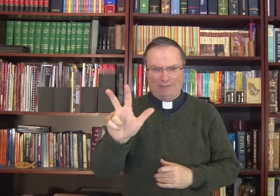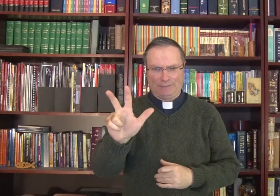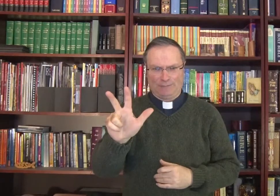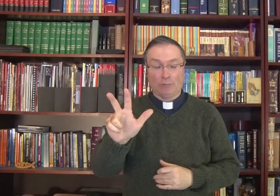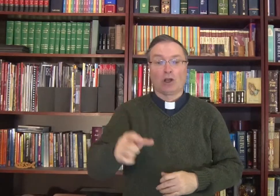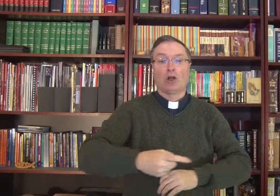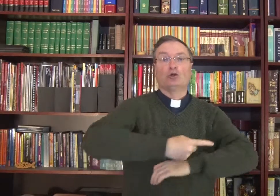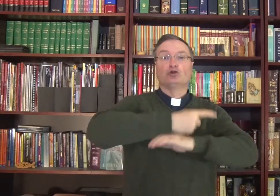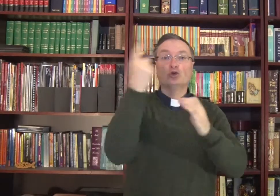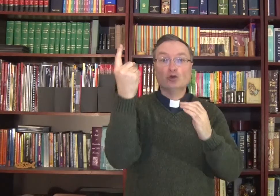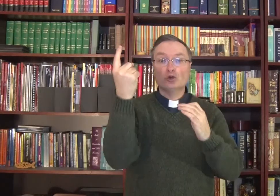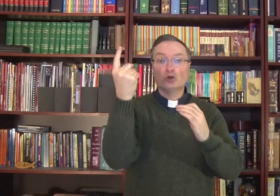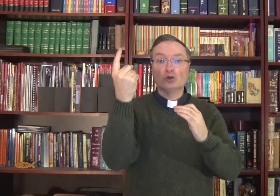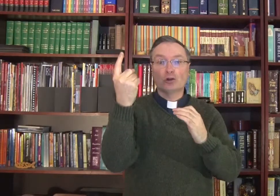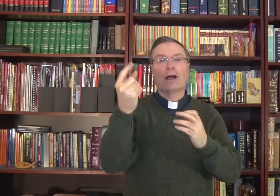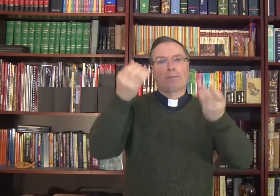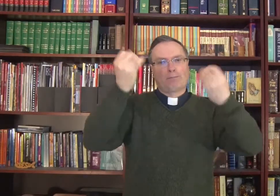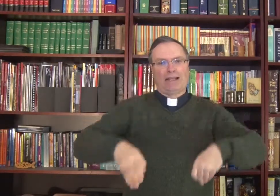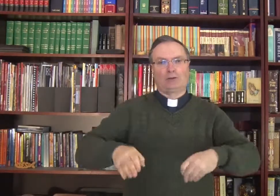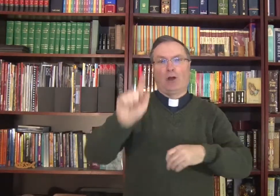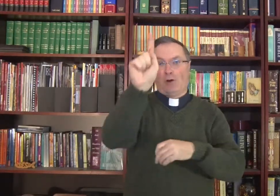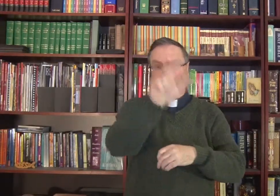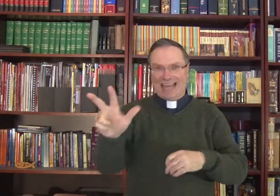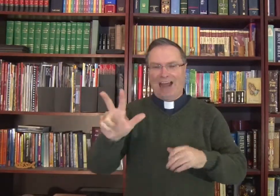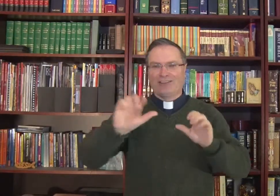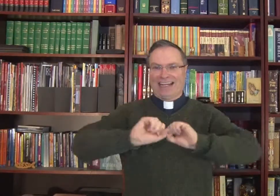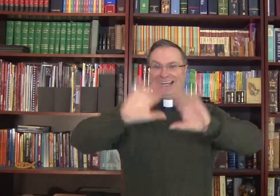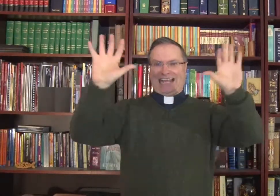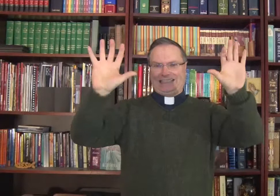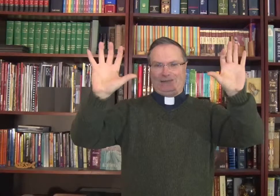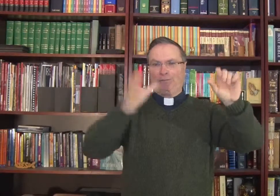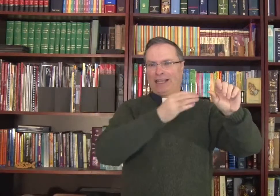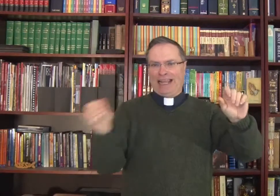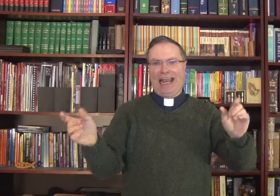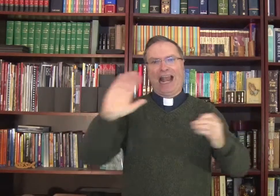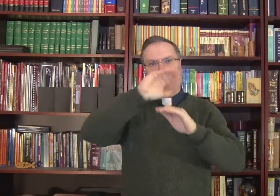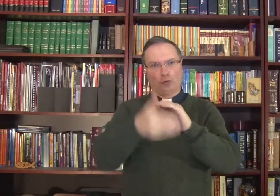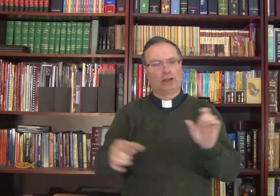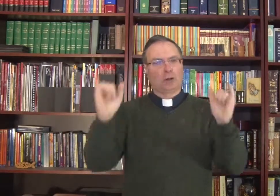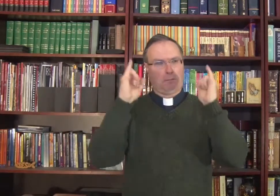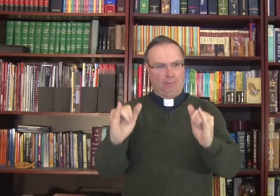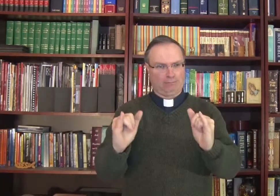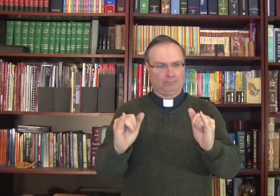le jour perdit un tiers de sa clarté, et la nuit de même.